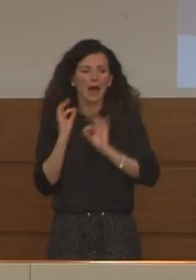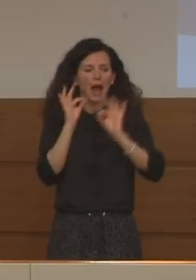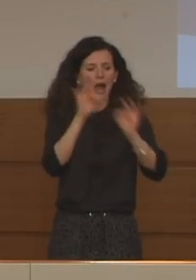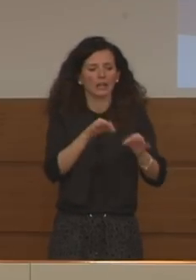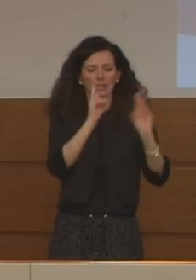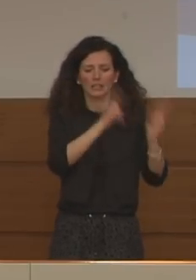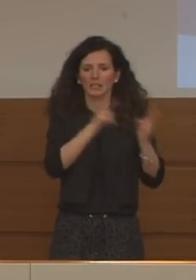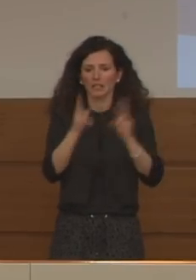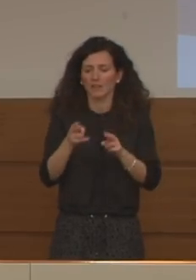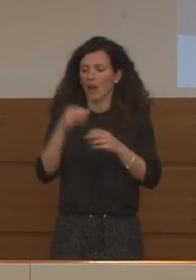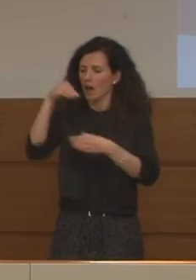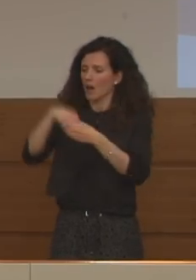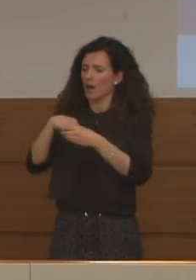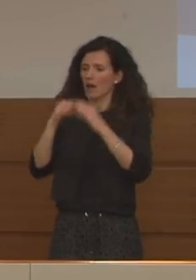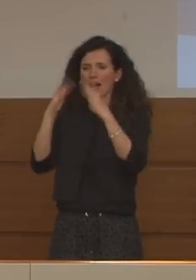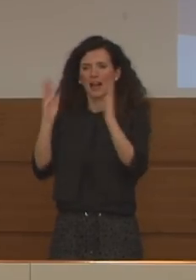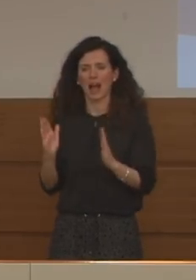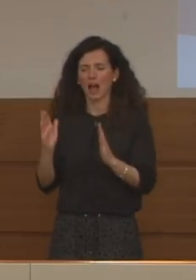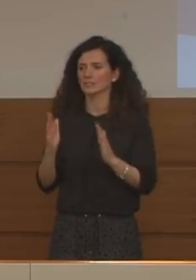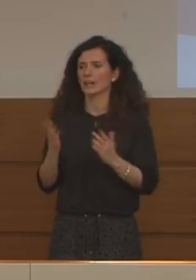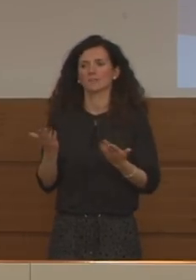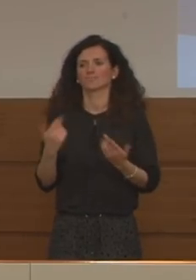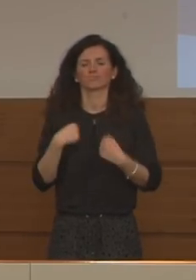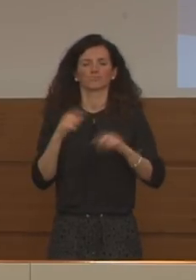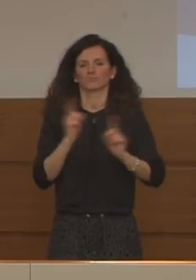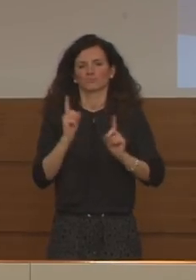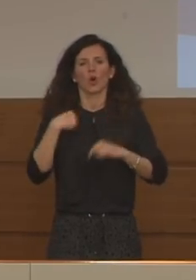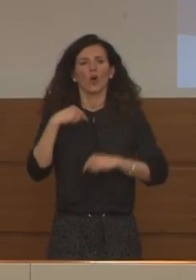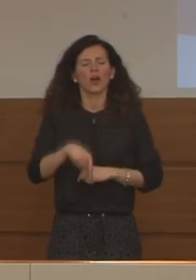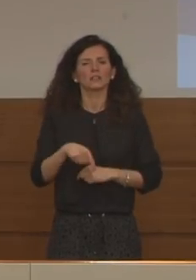No, in questo momento, se posso dirle io personalmente come Istituto, non